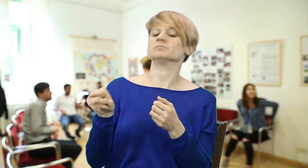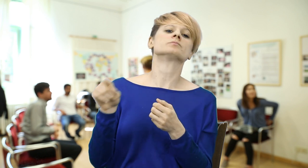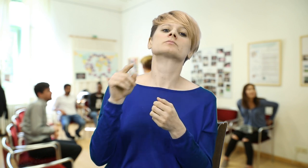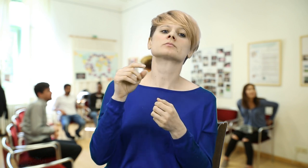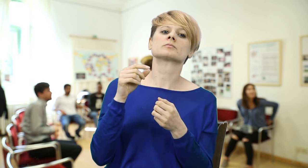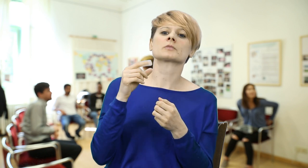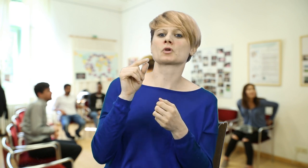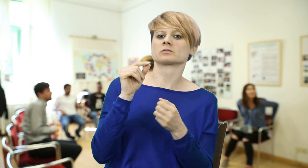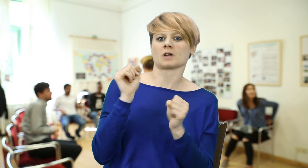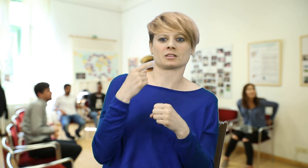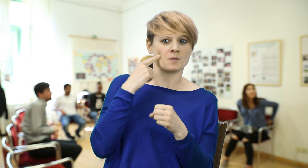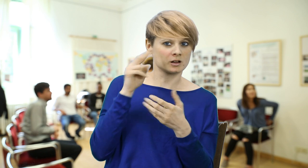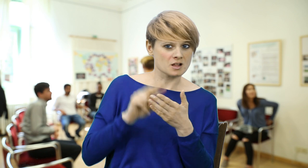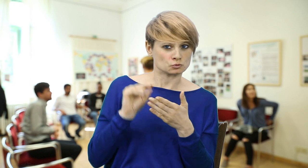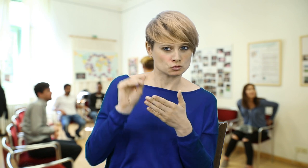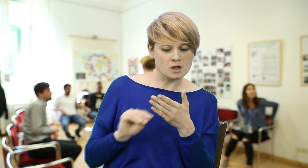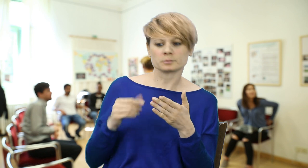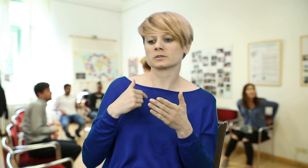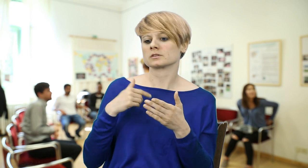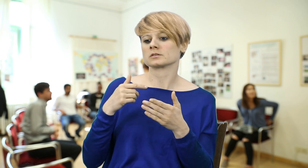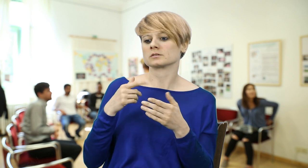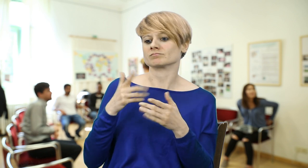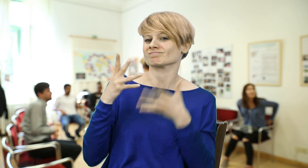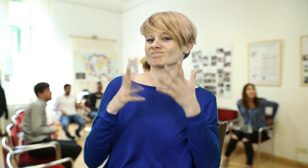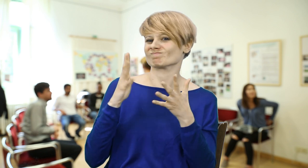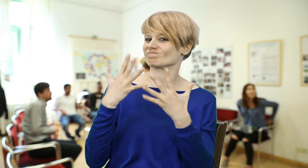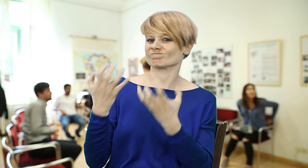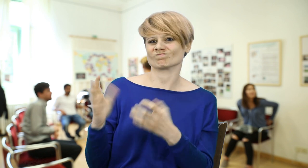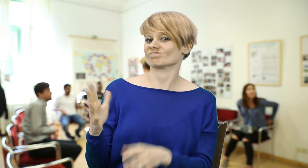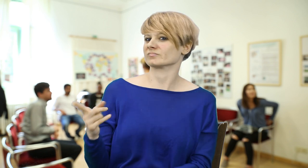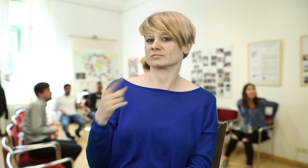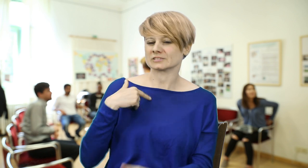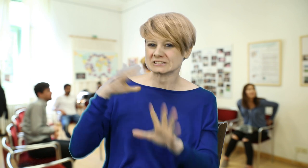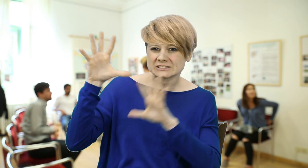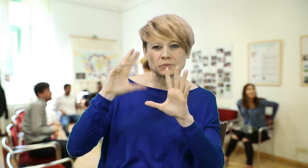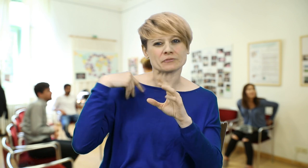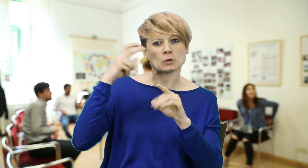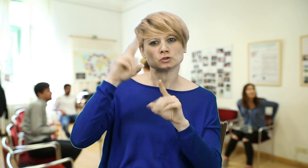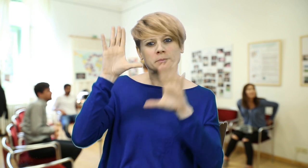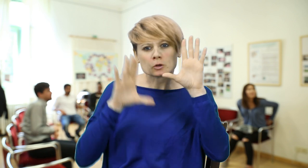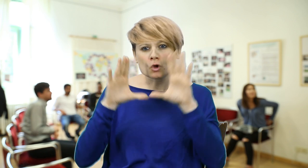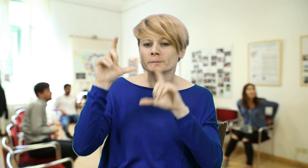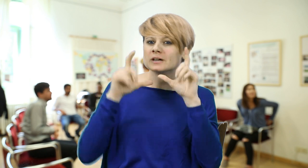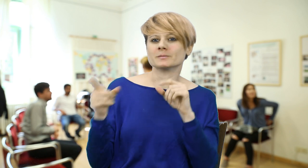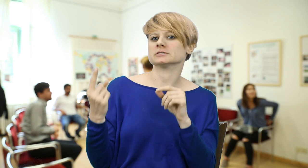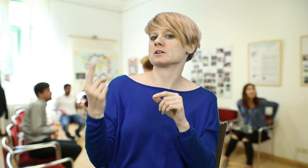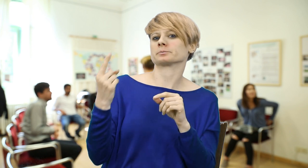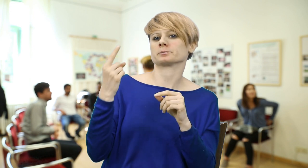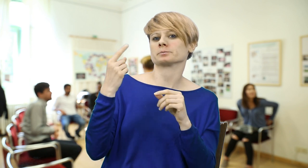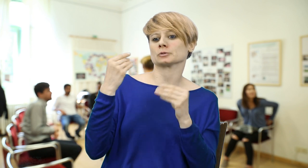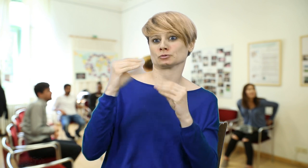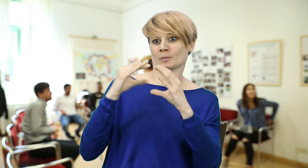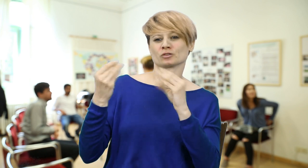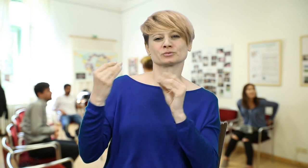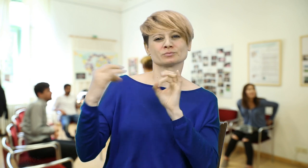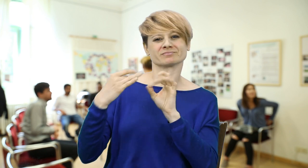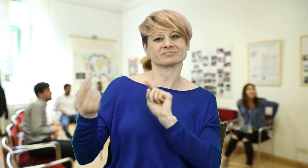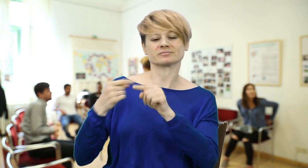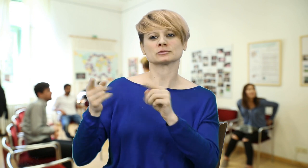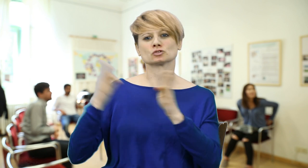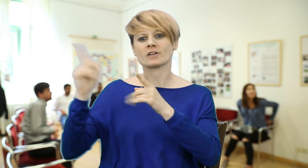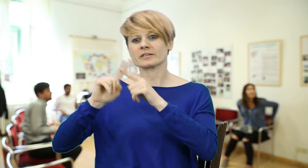Ich versuche es mit Pantomime und mit Gesten. Allerdings antworten die beiden immer anders.